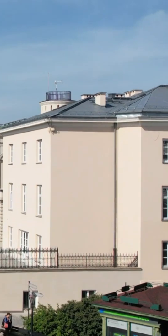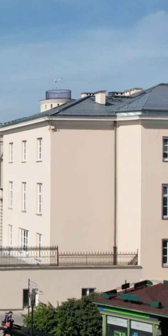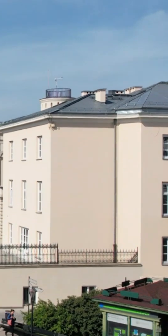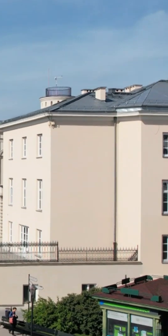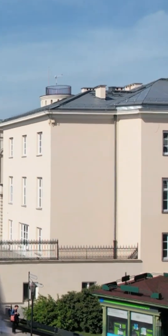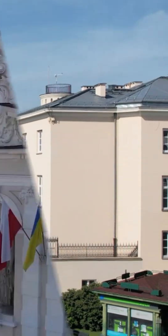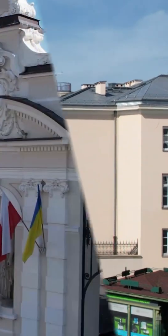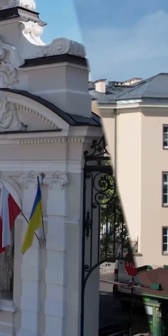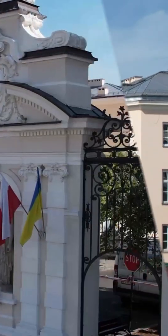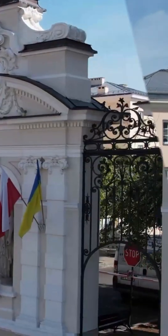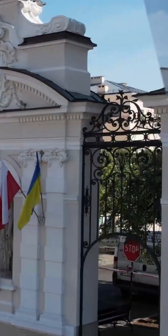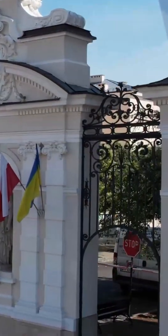[muzyka otwierająca]